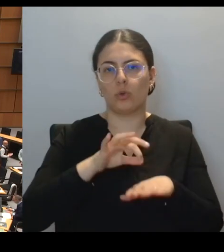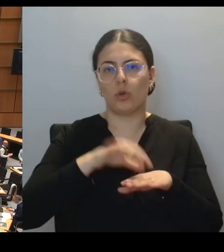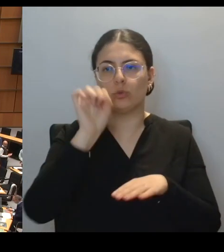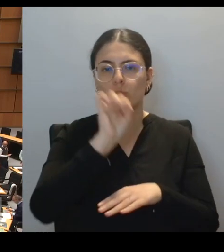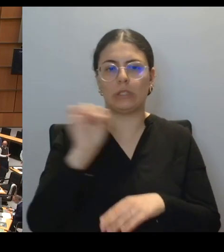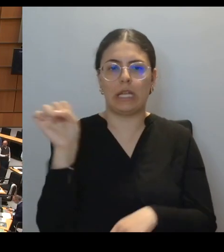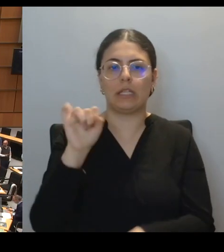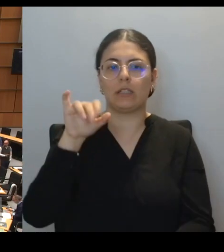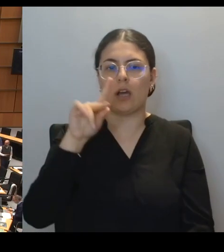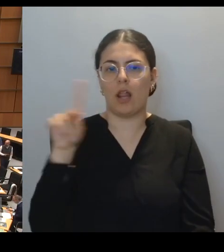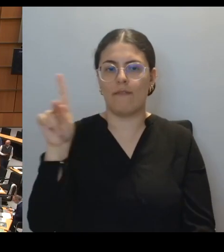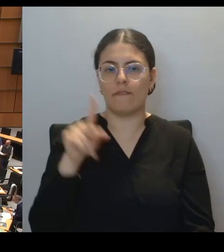Frau Sandra Khalatbari